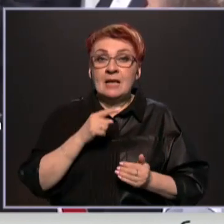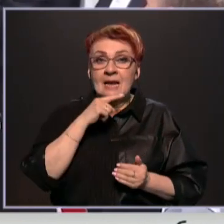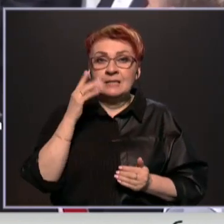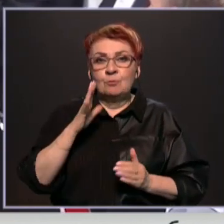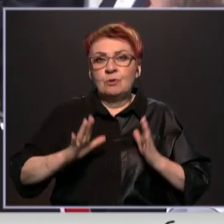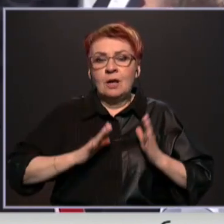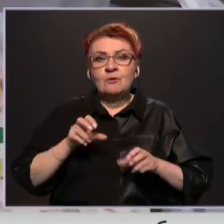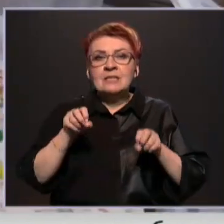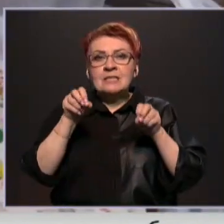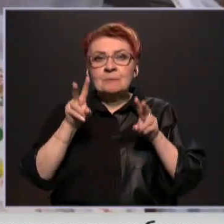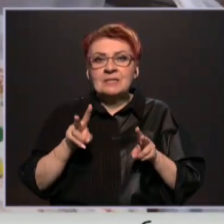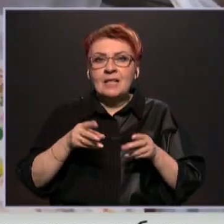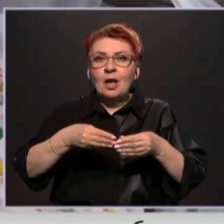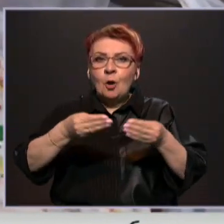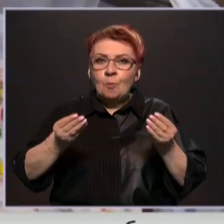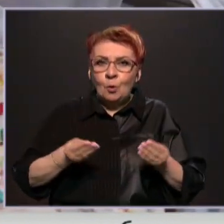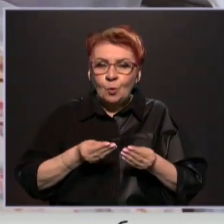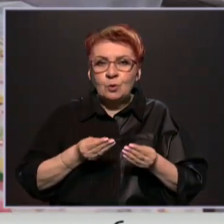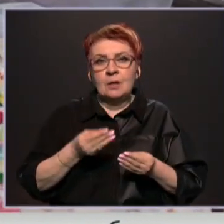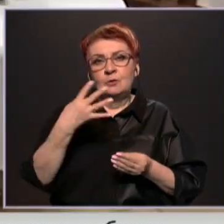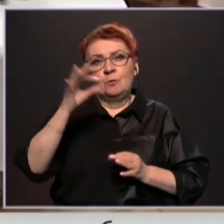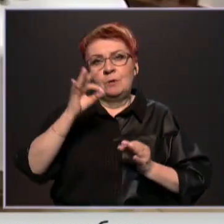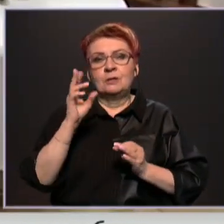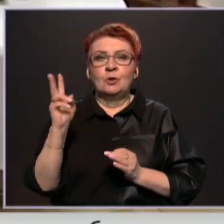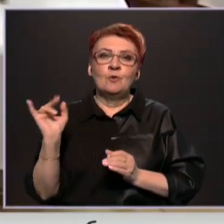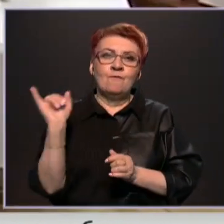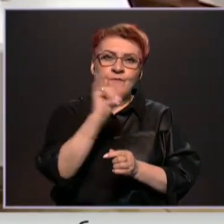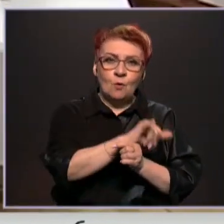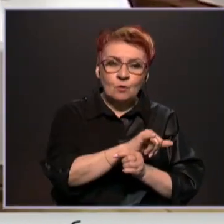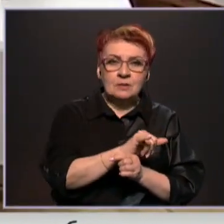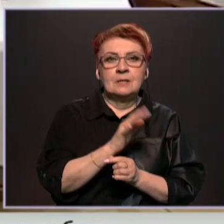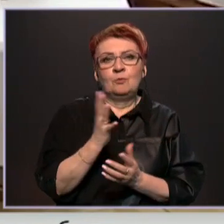готовить специальные блюда 40 процентов пойдут в гости или собираются принимать родных друзей